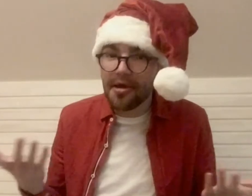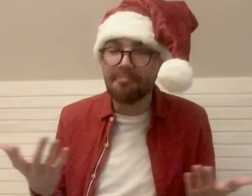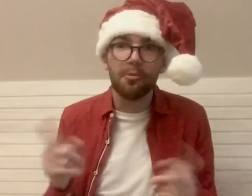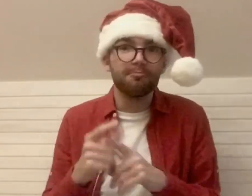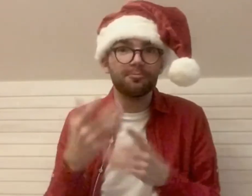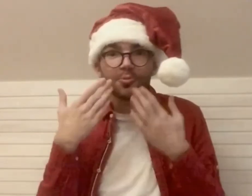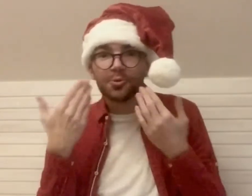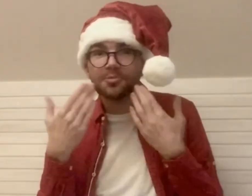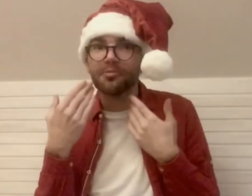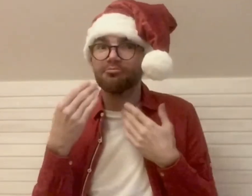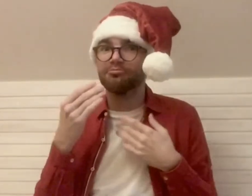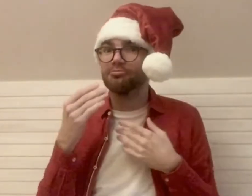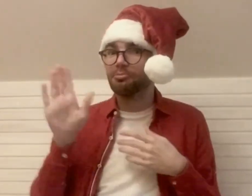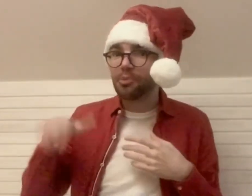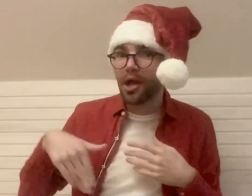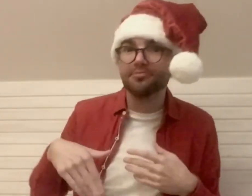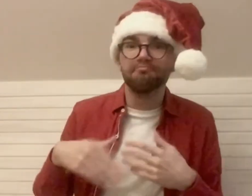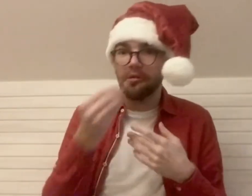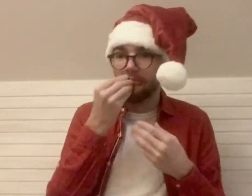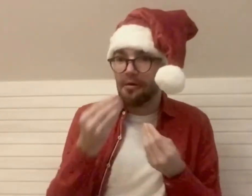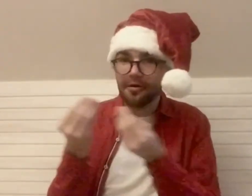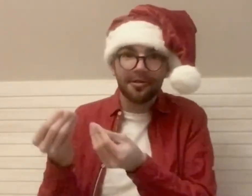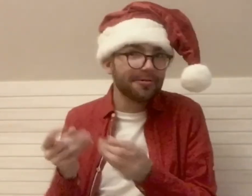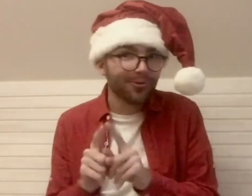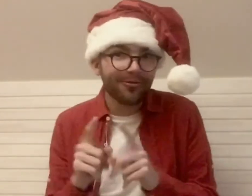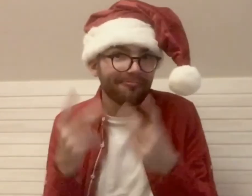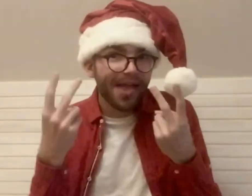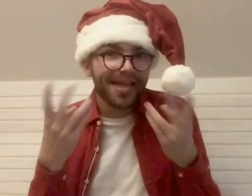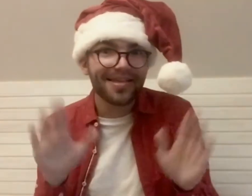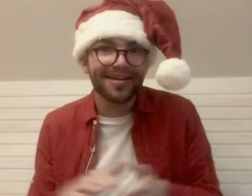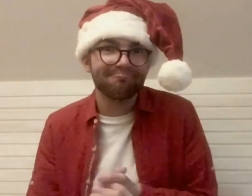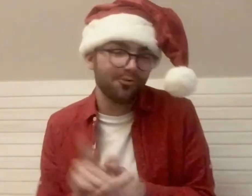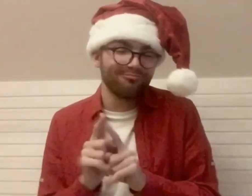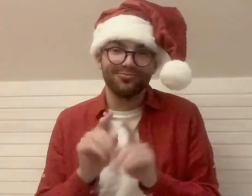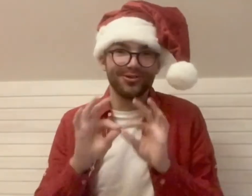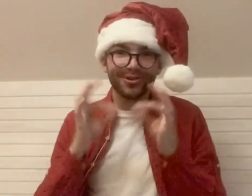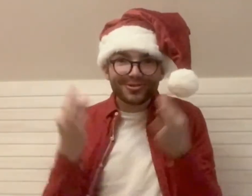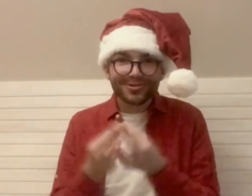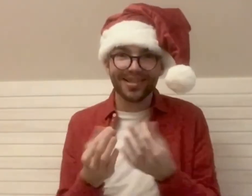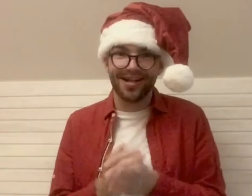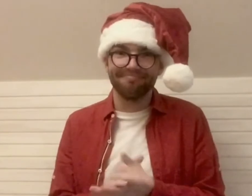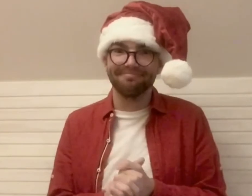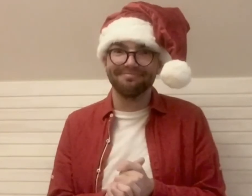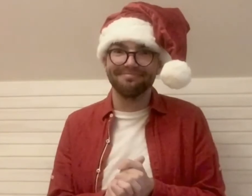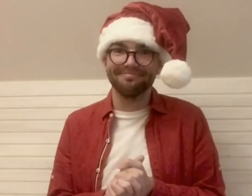Nekaj damo svoji muci, psom - kakšno okusno hrano. Kot da smo vsi ena družina